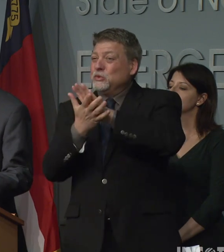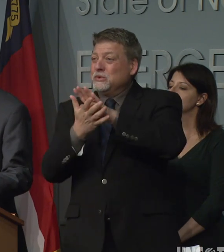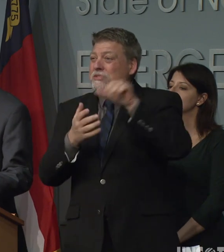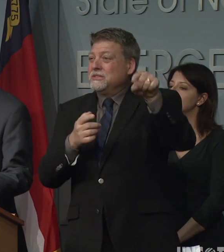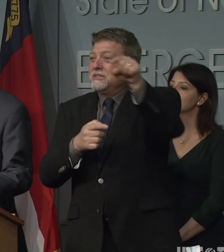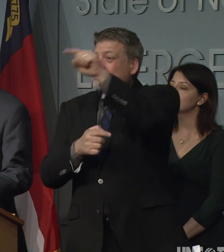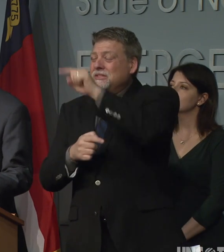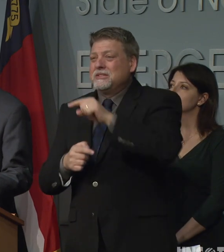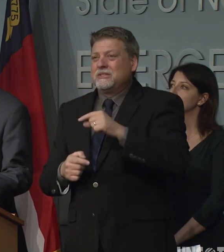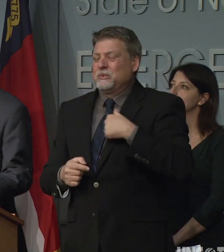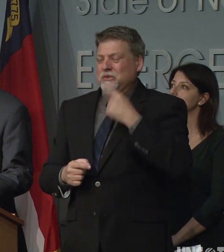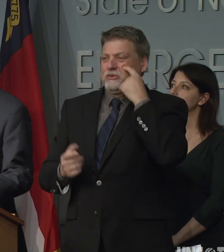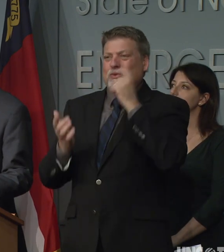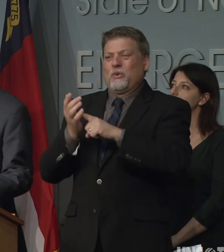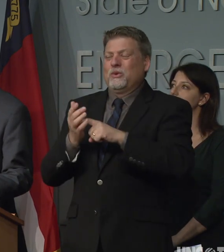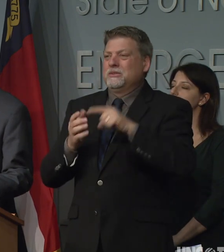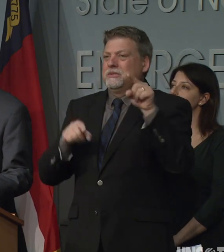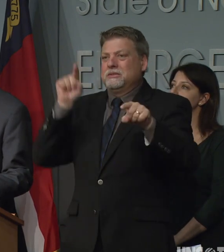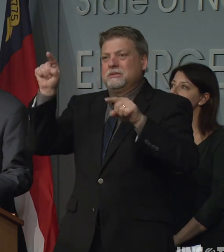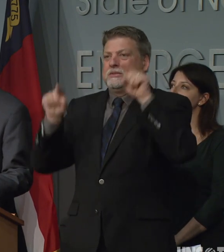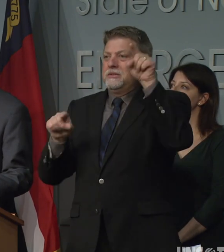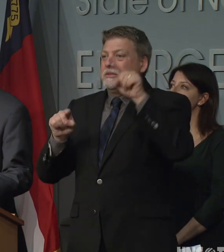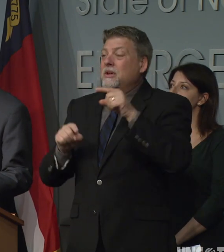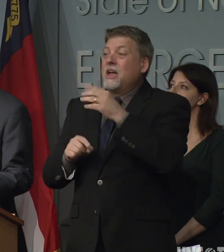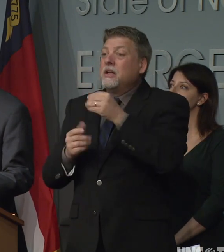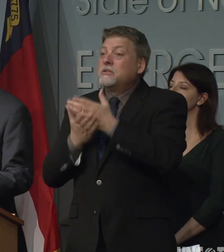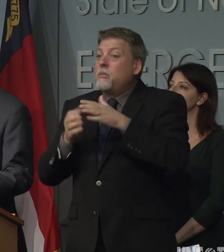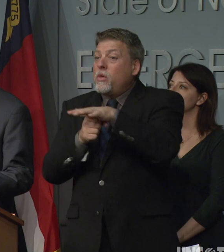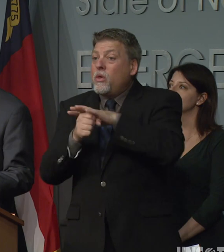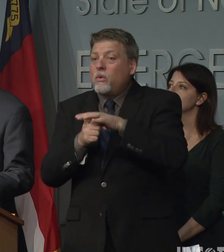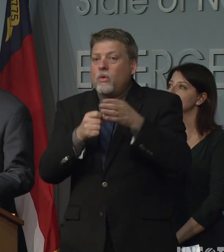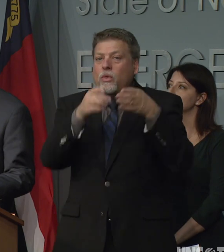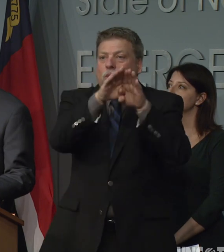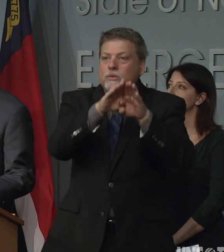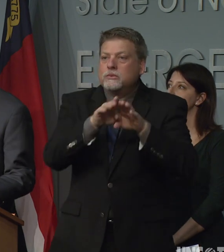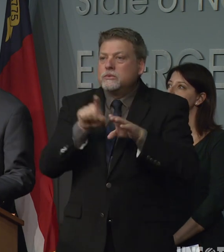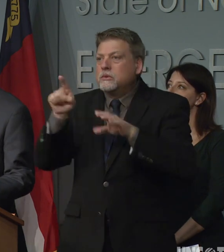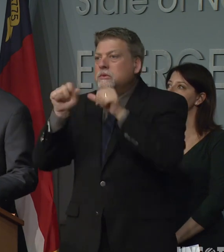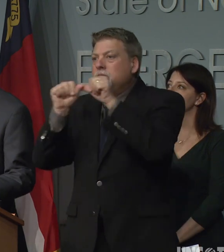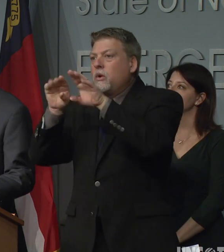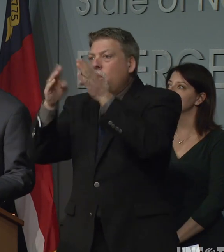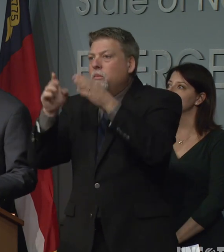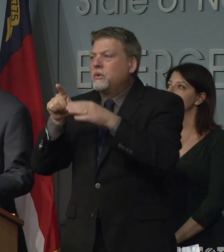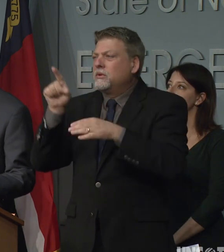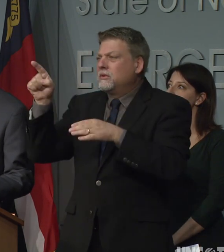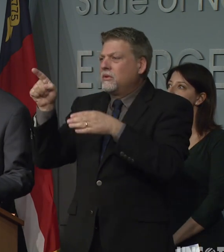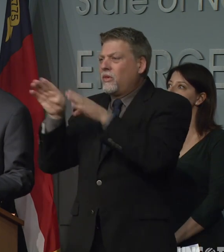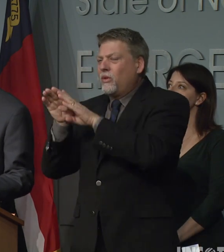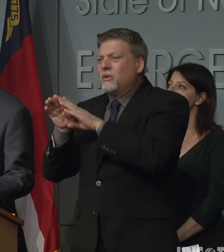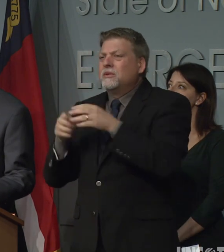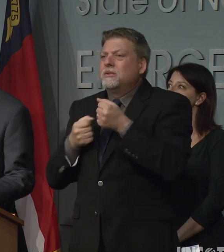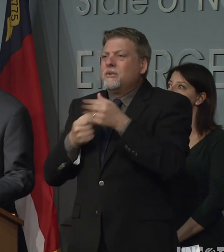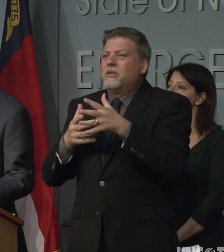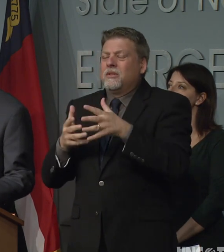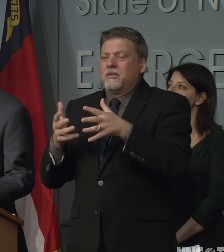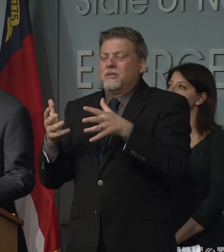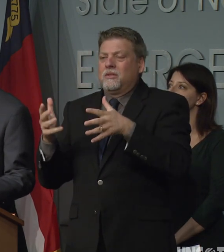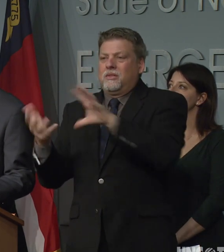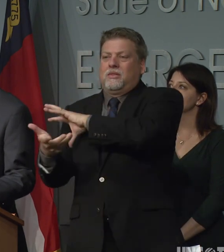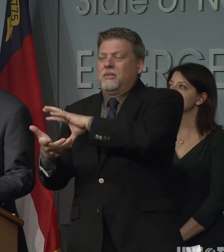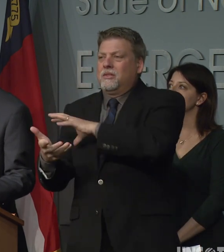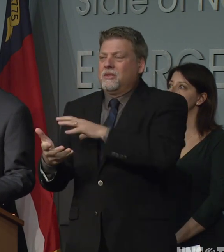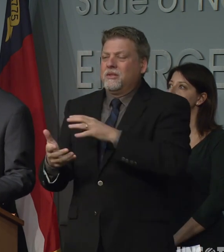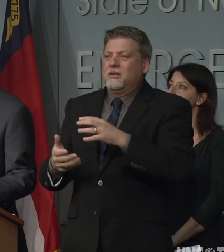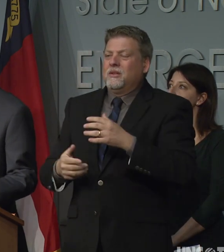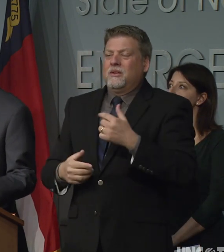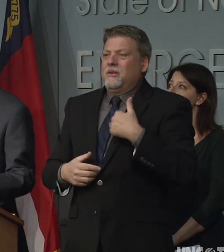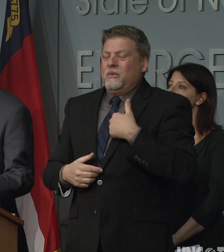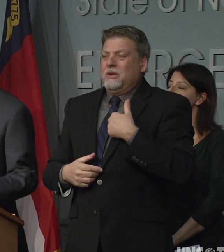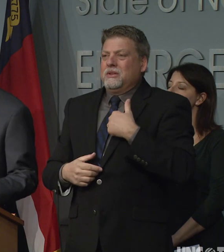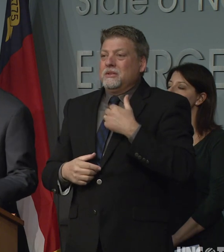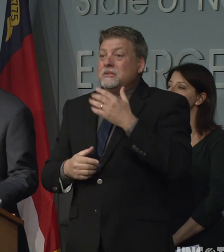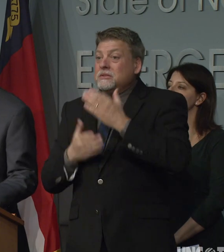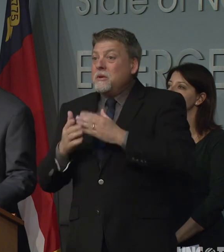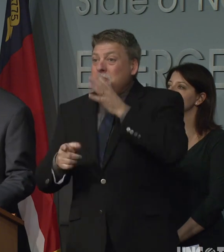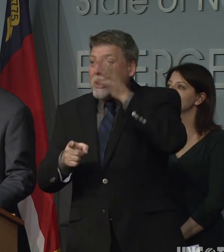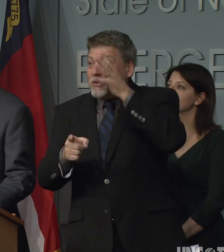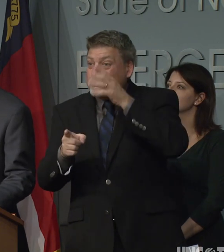todo el Estado, y estamos viendo un tarea diversas escuelas que están empezando a ente, empezando dejar salir a